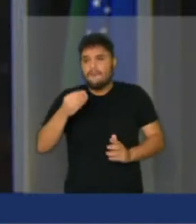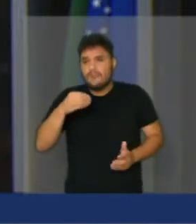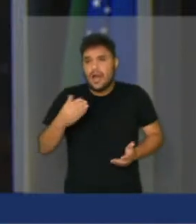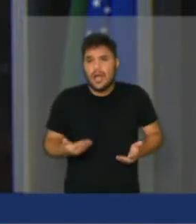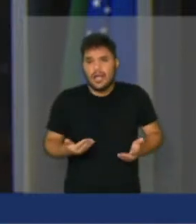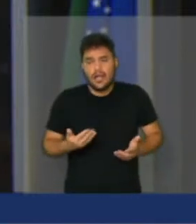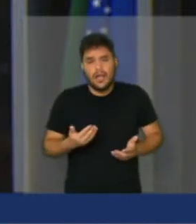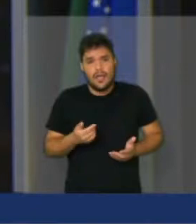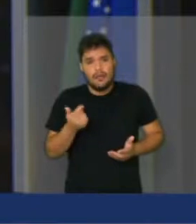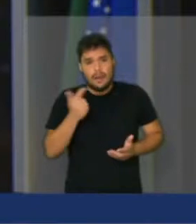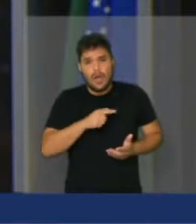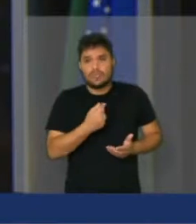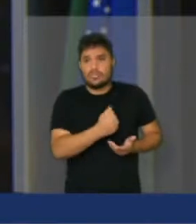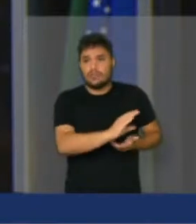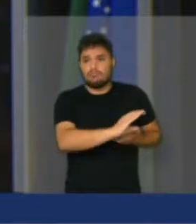TRIBUTAÇÃO. INFELIZMENTE